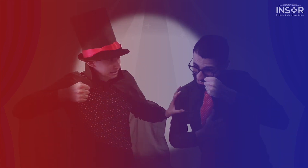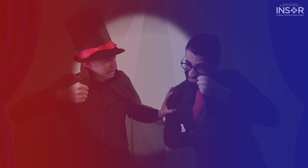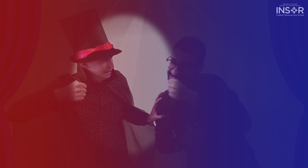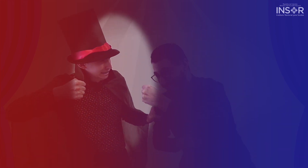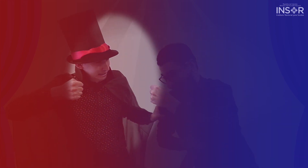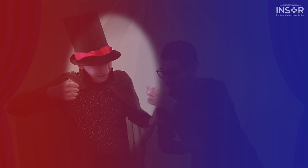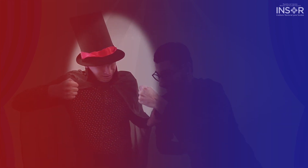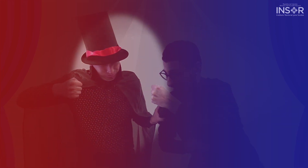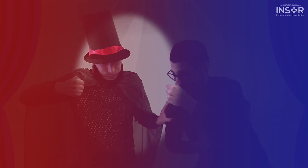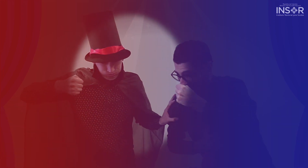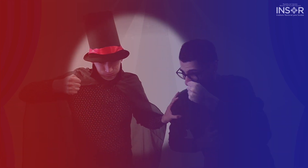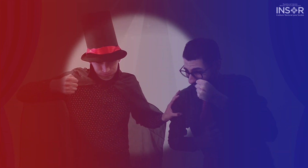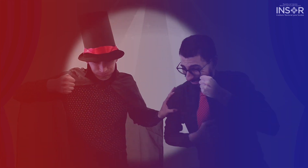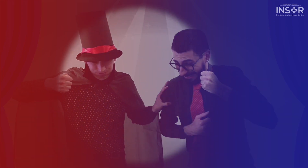Si, si, así. Uff...